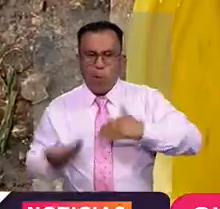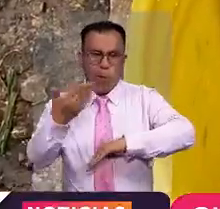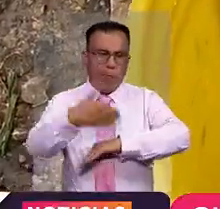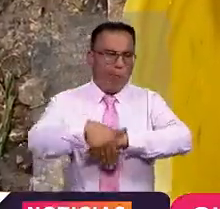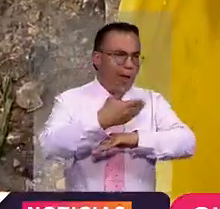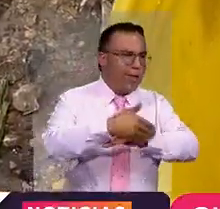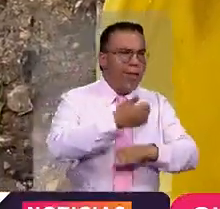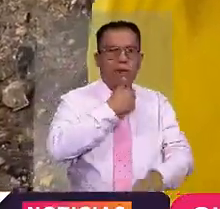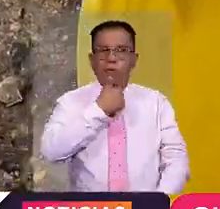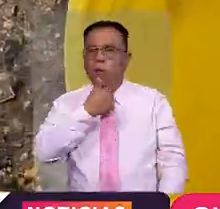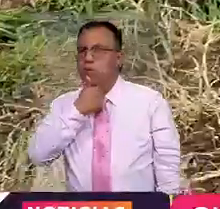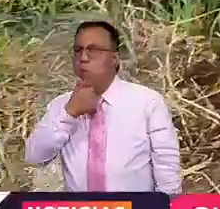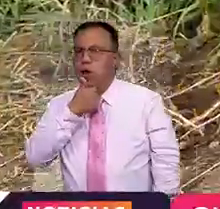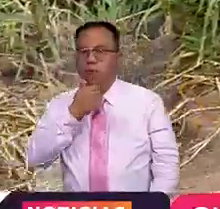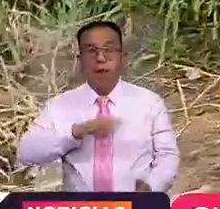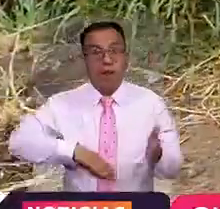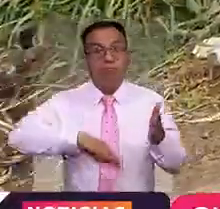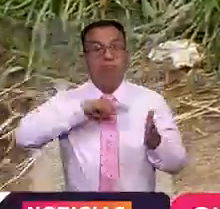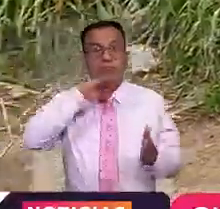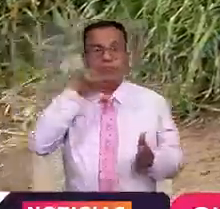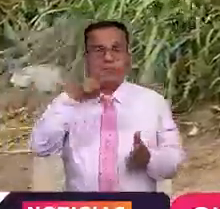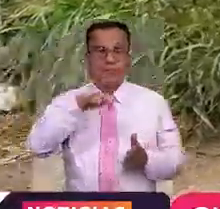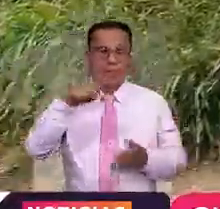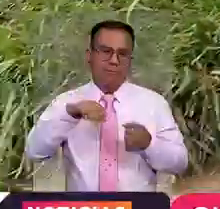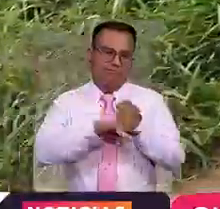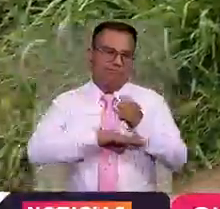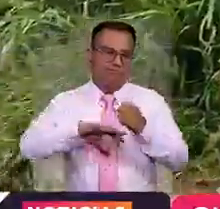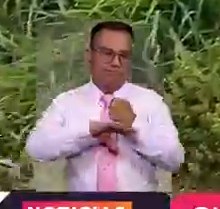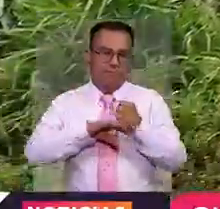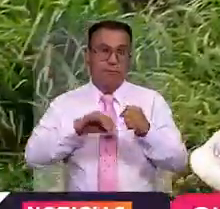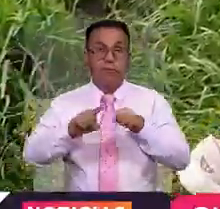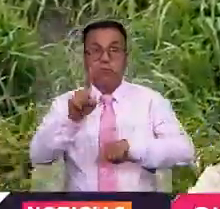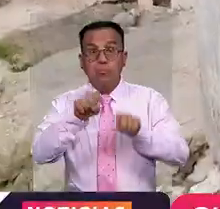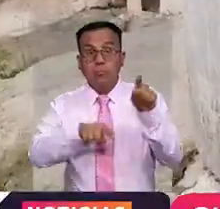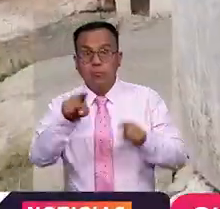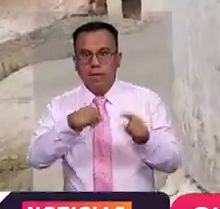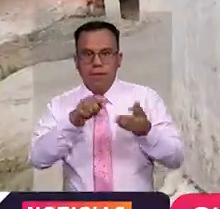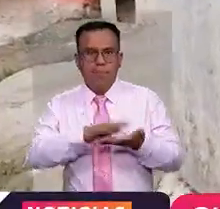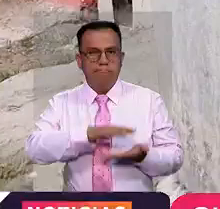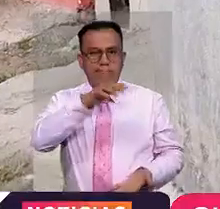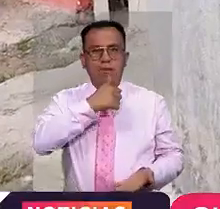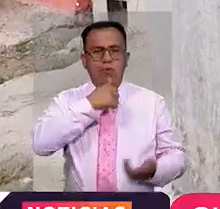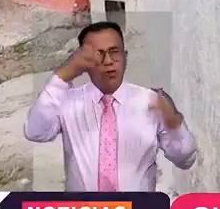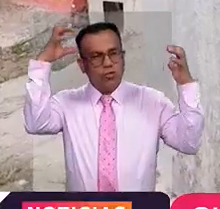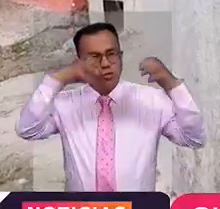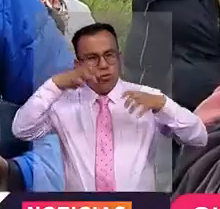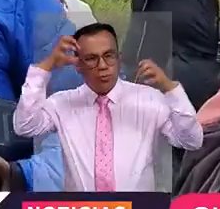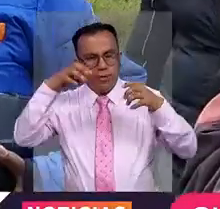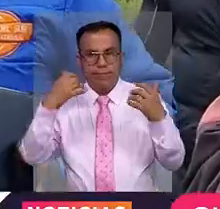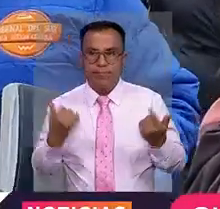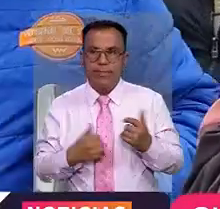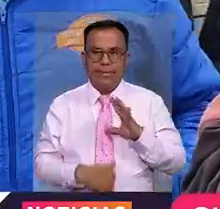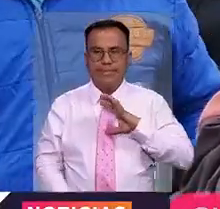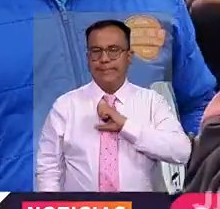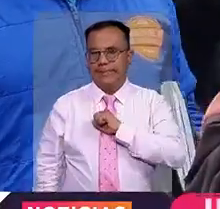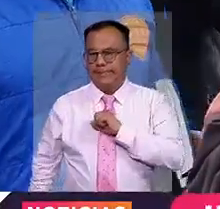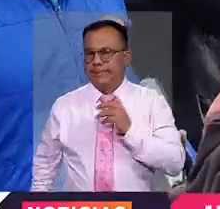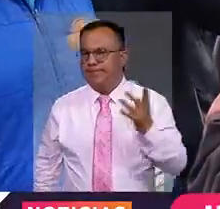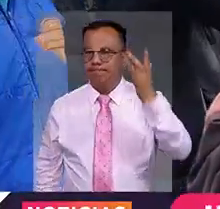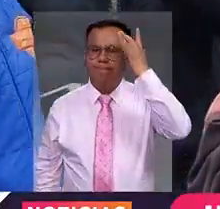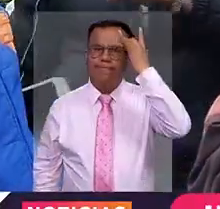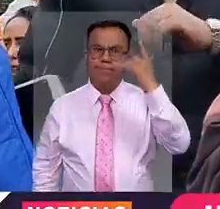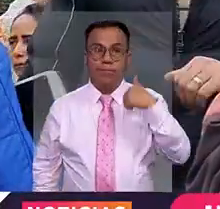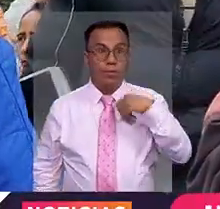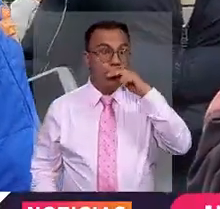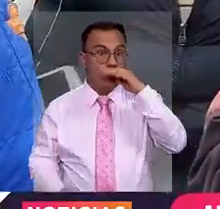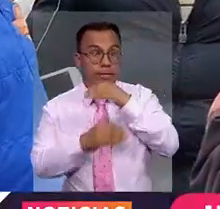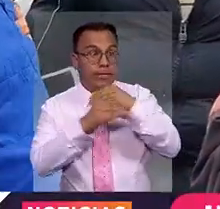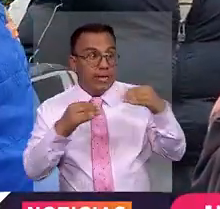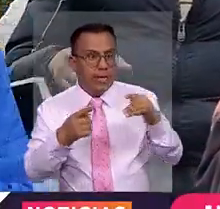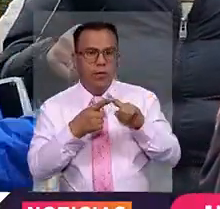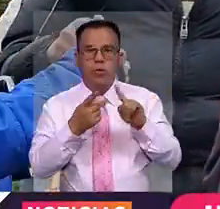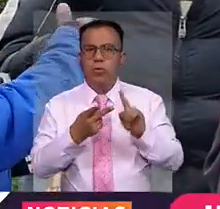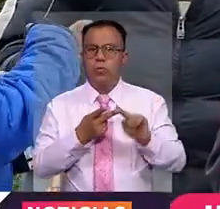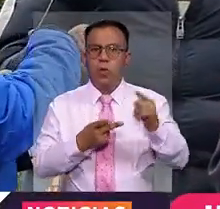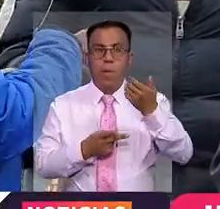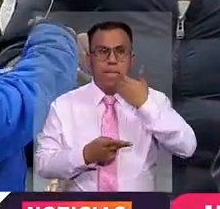EN EL JARDíN HAY DíAS QUE NO